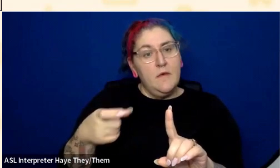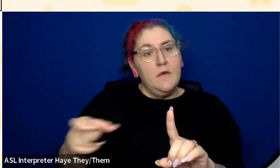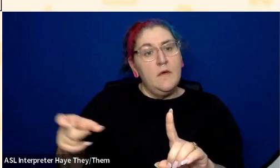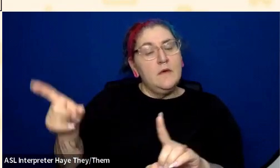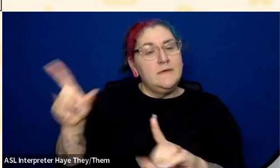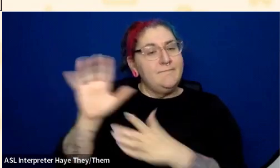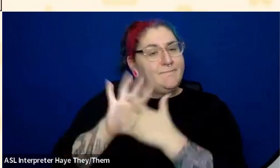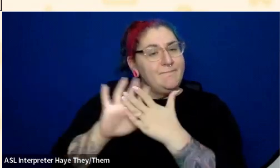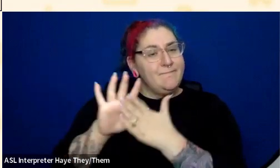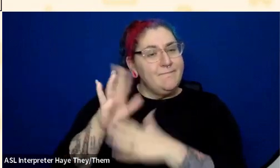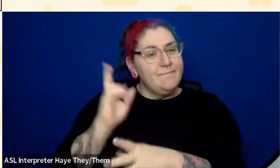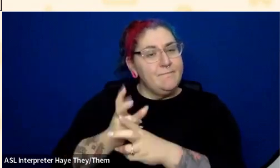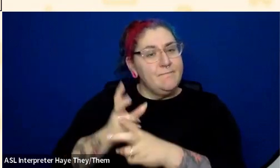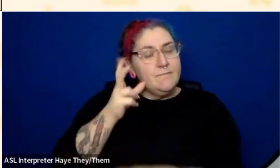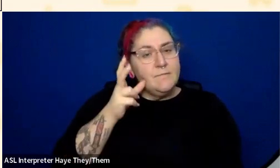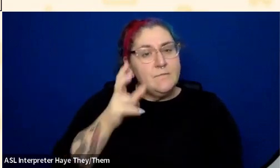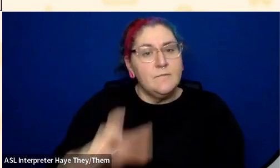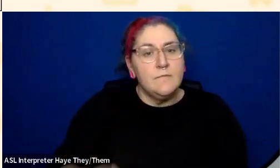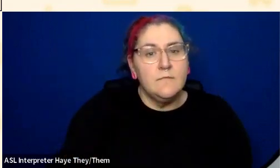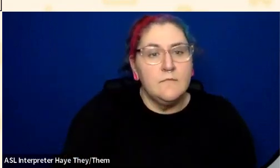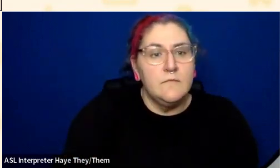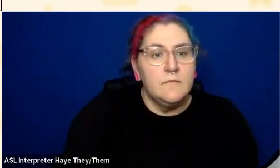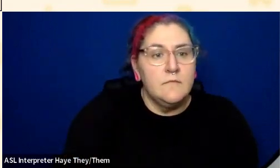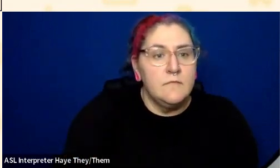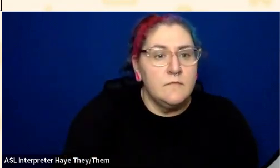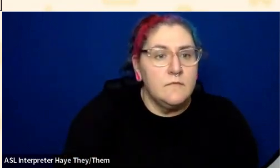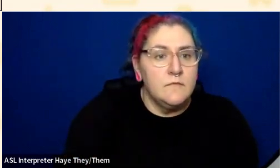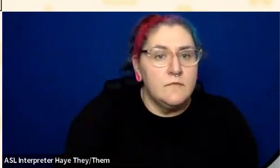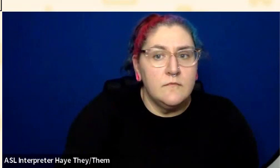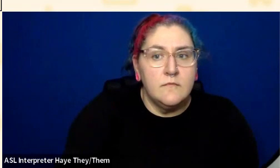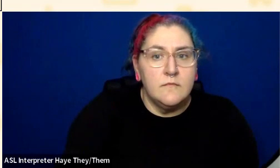Danielle Zarcaro es le fundadore no binaria de Overnight Website por Kinetic Iris.